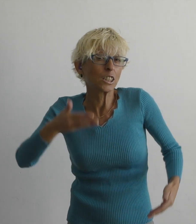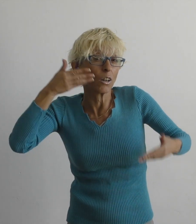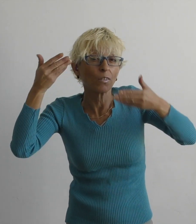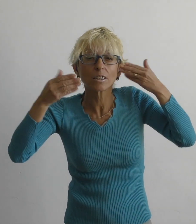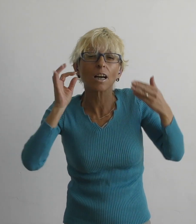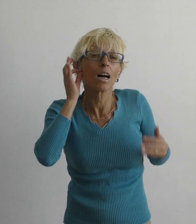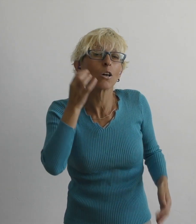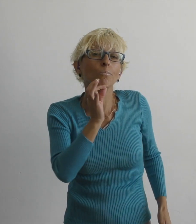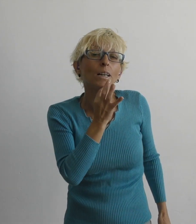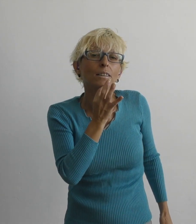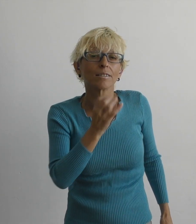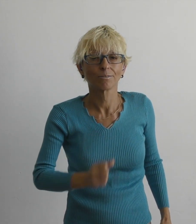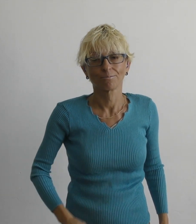והיא צובעת עלמות